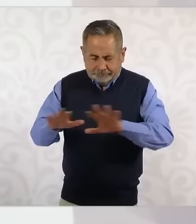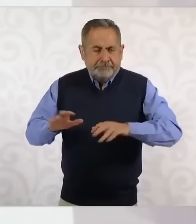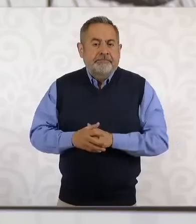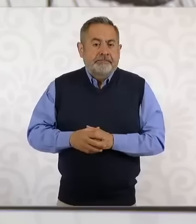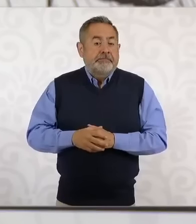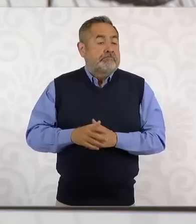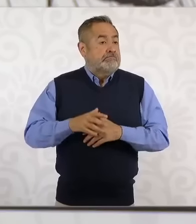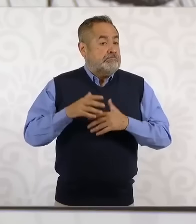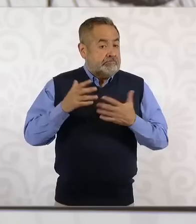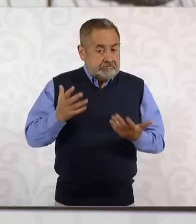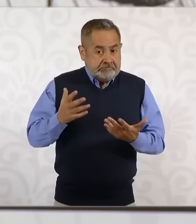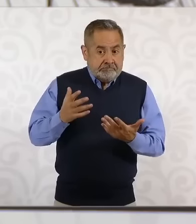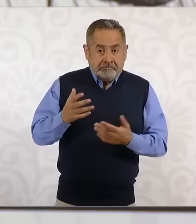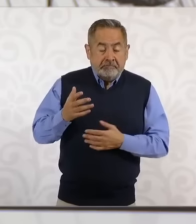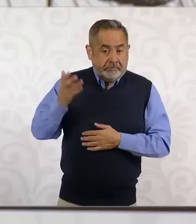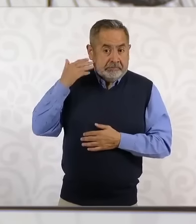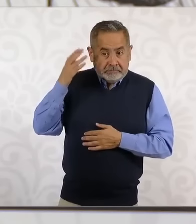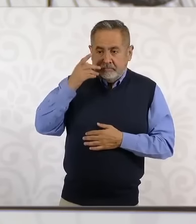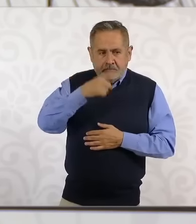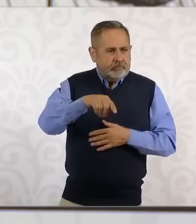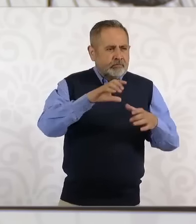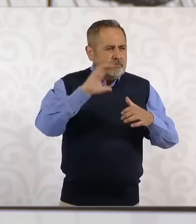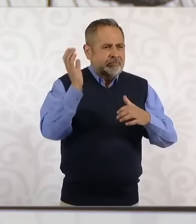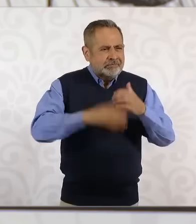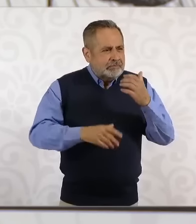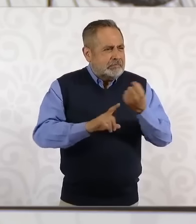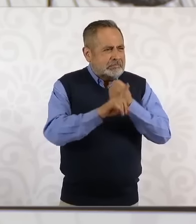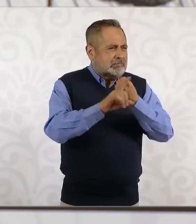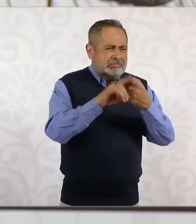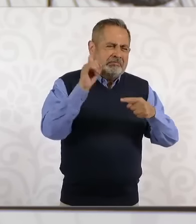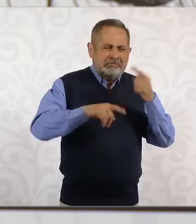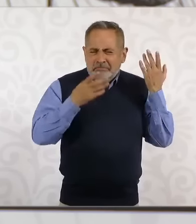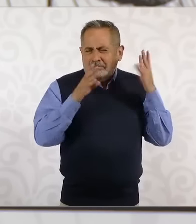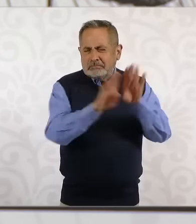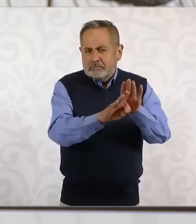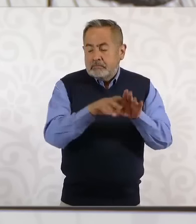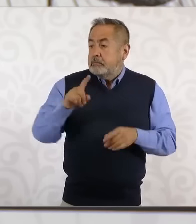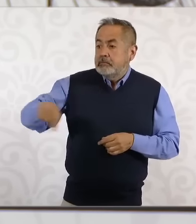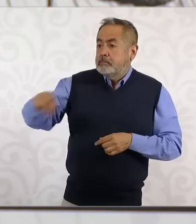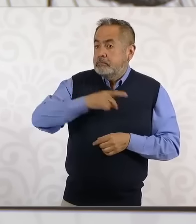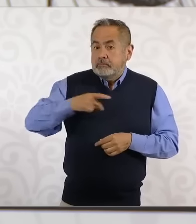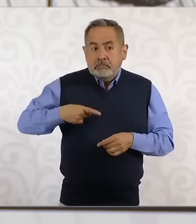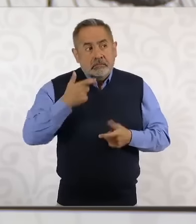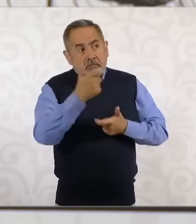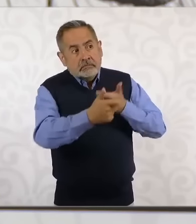al proceso de finiquito, de esta financiera, por tener muchos problemas, eh se siguió con prácticas